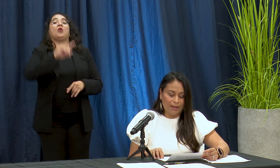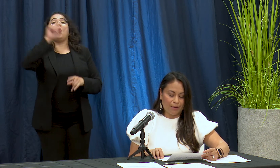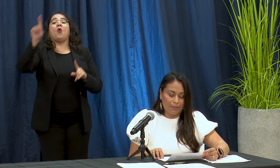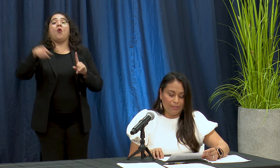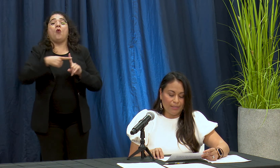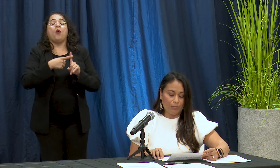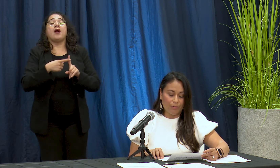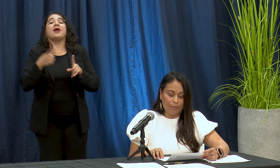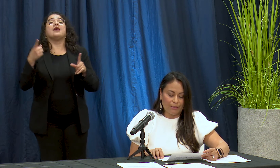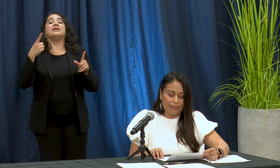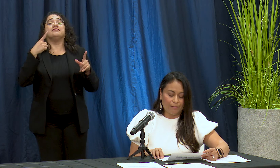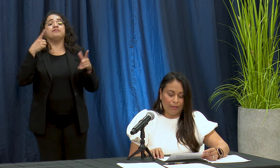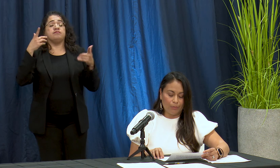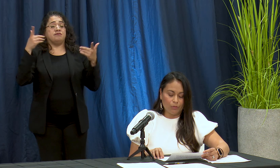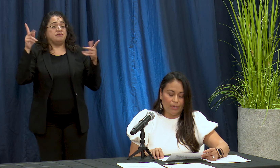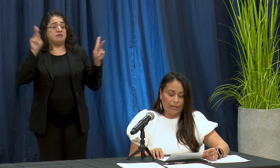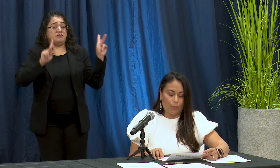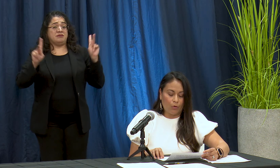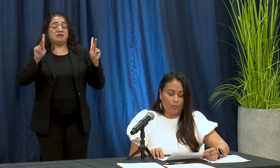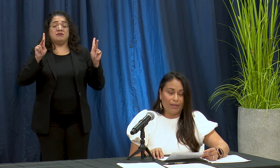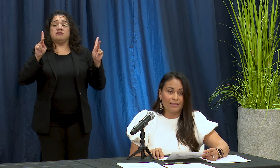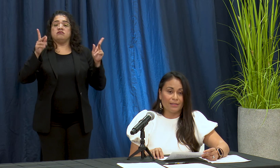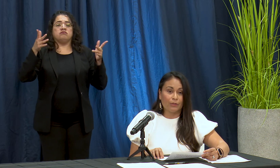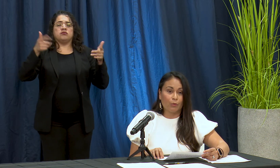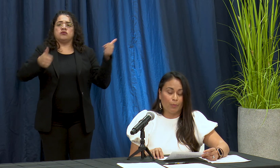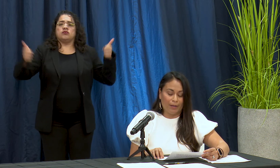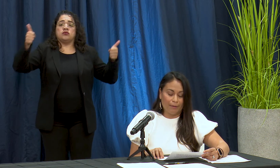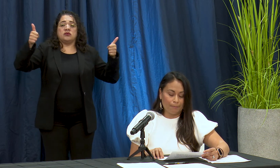abrirse nuevamente veremos que la economía SE recupera